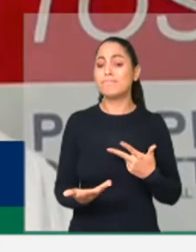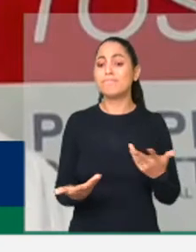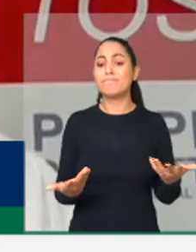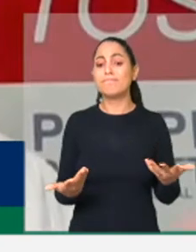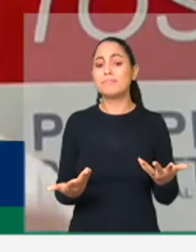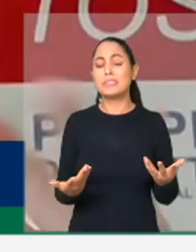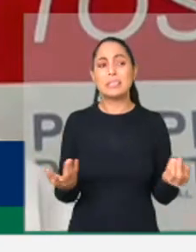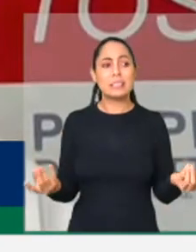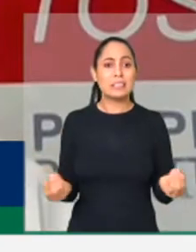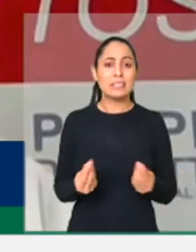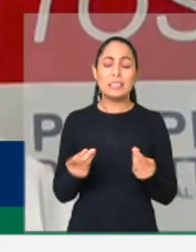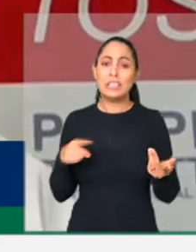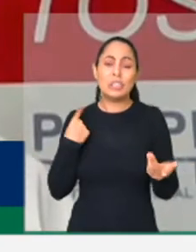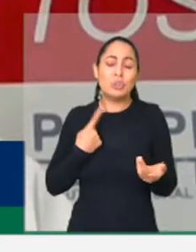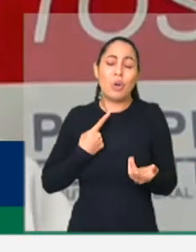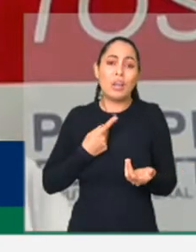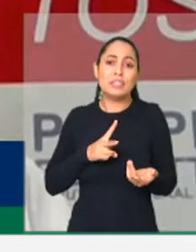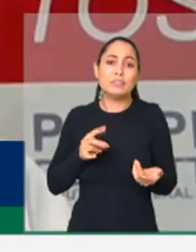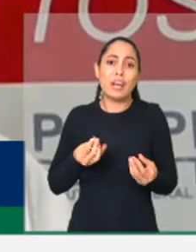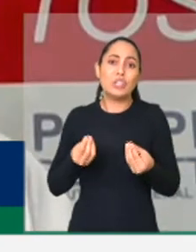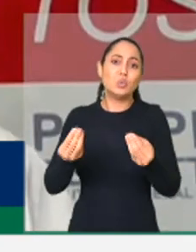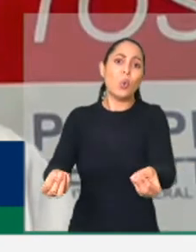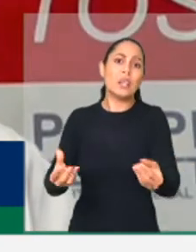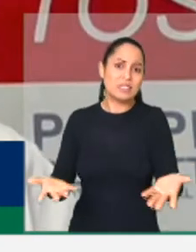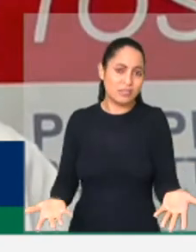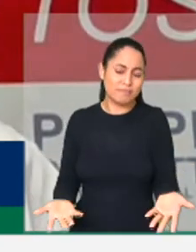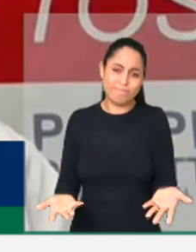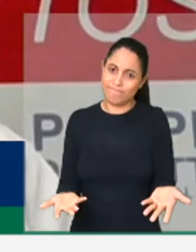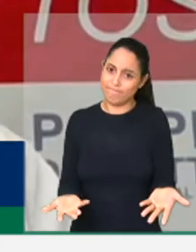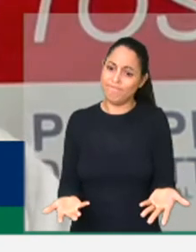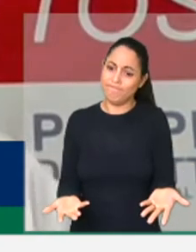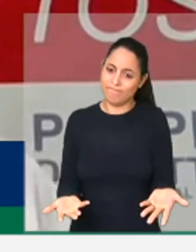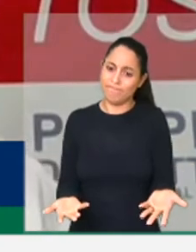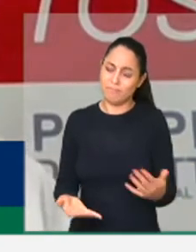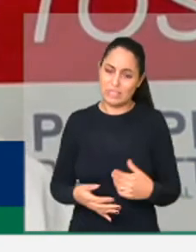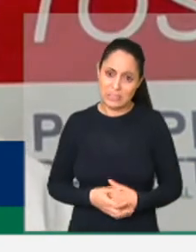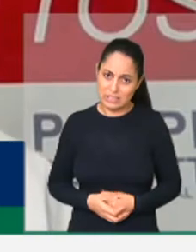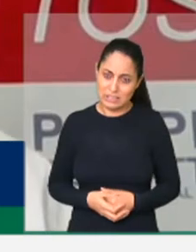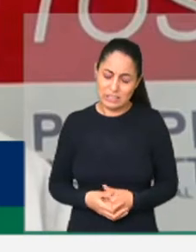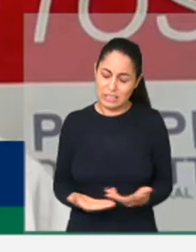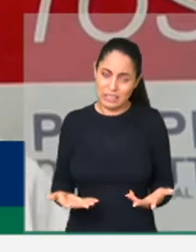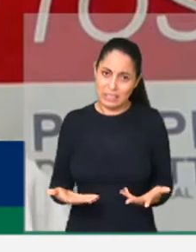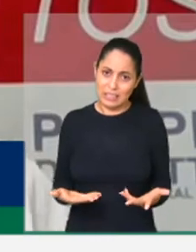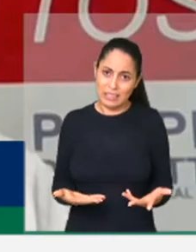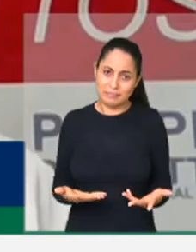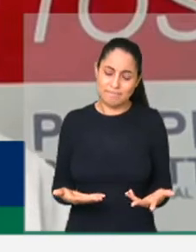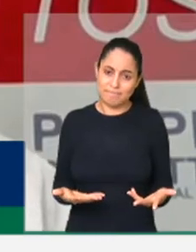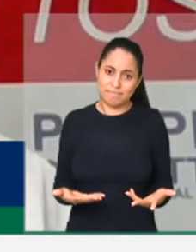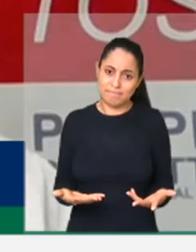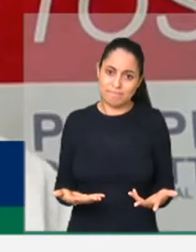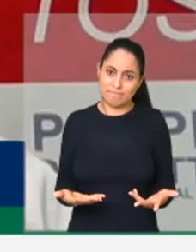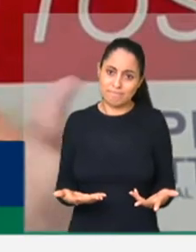PRECISO DIZER ISSO DE FORMA MUITO CLARA PARA QUE TODOS FIQUEM SABENDO, NÓS NÃO SOMOS A FAVOR QUE HAJA UM DESCONTO QUE HAJA UM DEBATE NO PAGAMENTO DAS DÍVIDAS COM OS